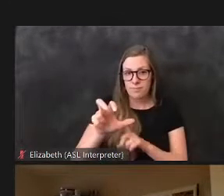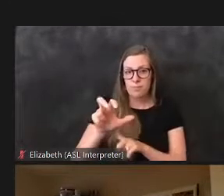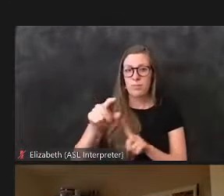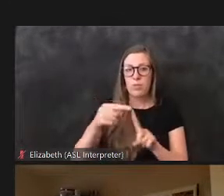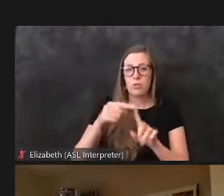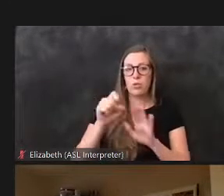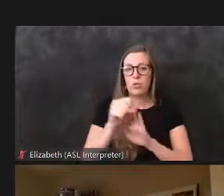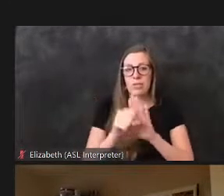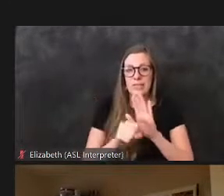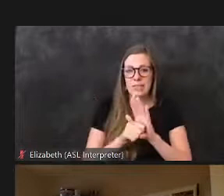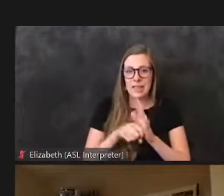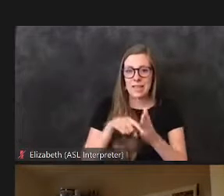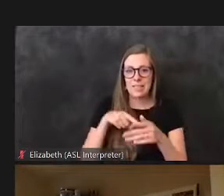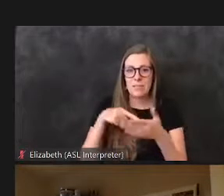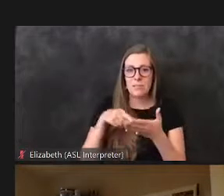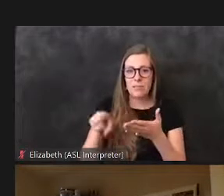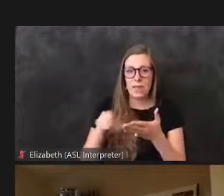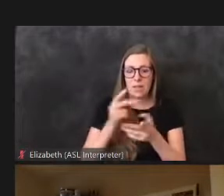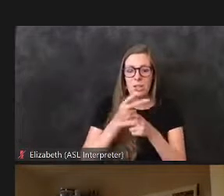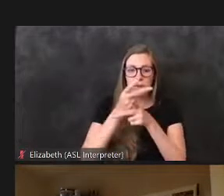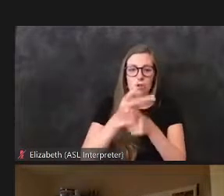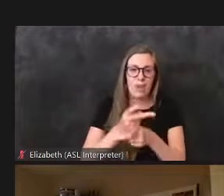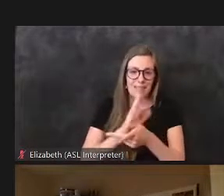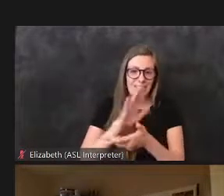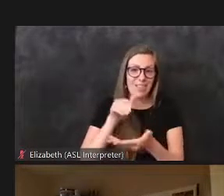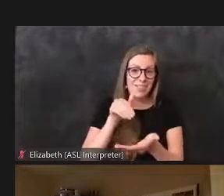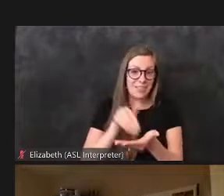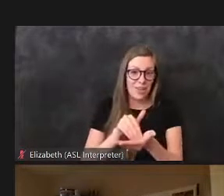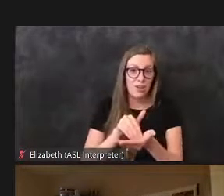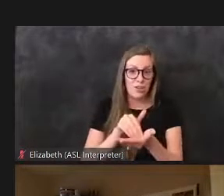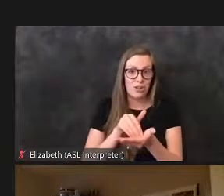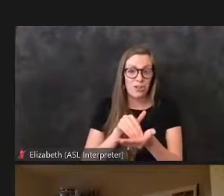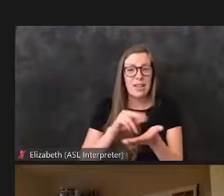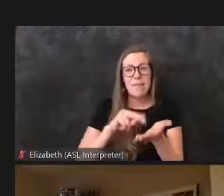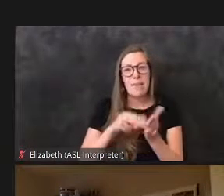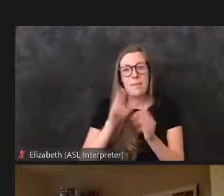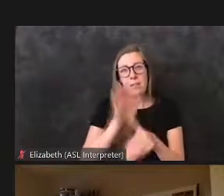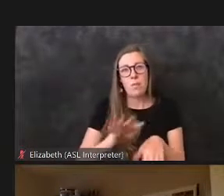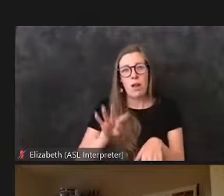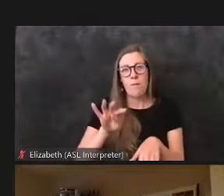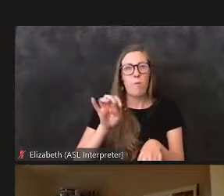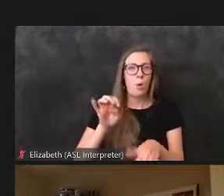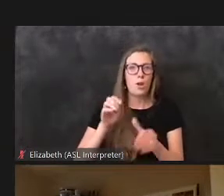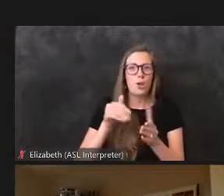millones en centros de subsidiados de cuidado de niños sencilla que hay 400 mil